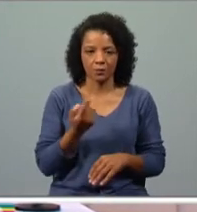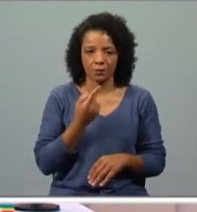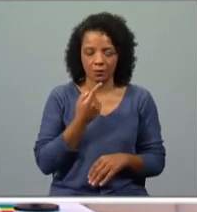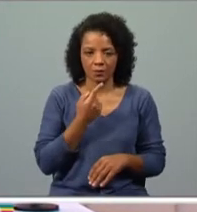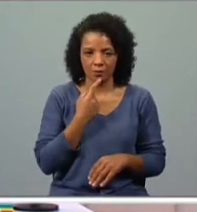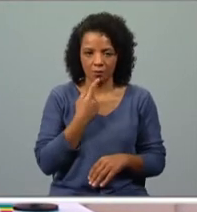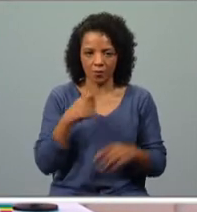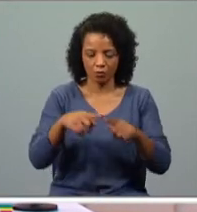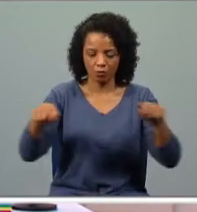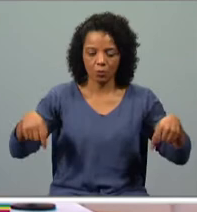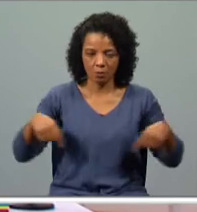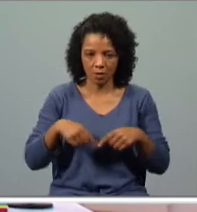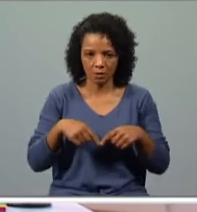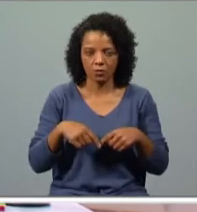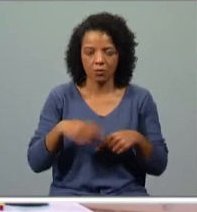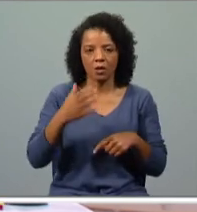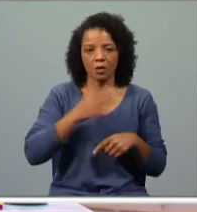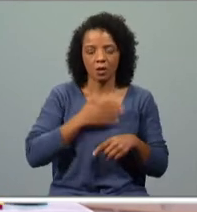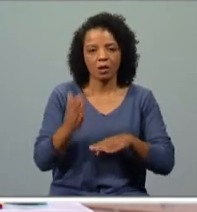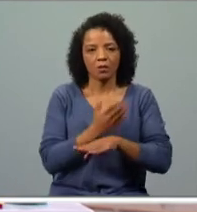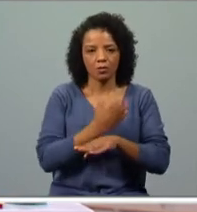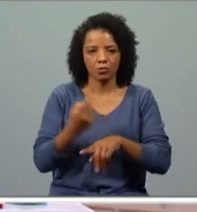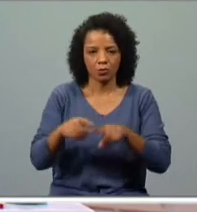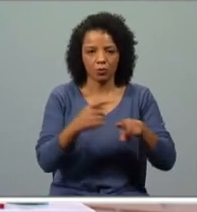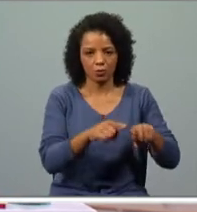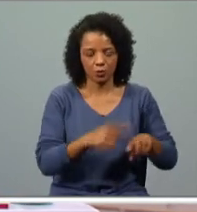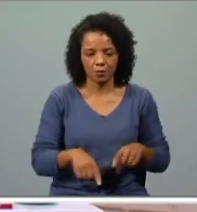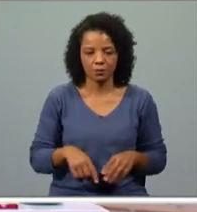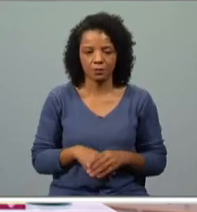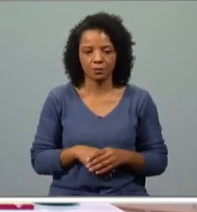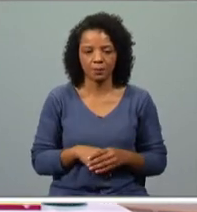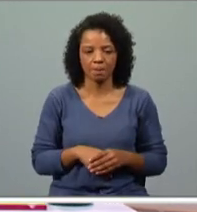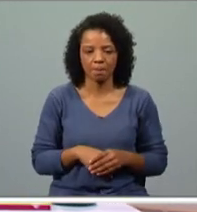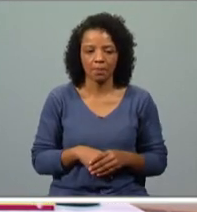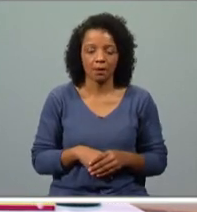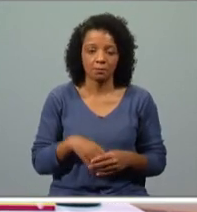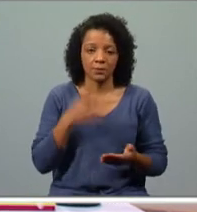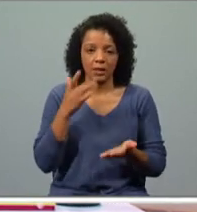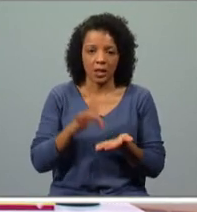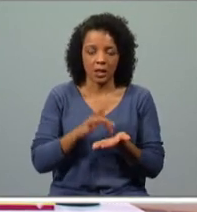dessa ação permitimos fazer uma série de divisões eu escravos um um livro que se 在這個動作中，我們允許進行一系列師是奴隸一本書，如果